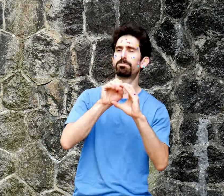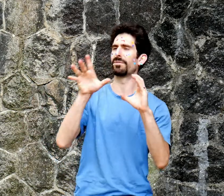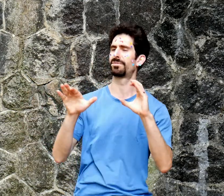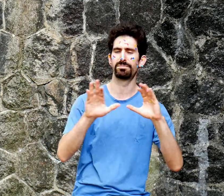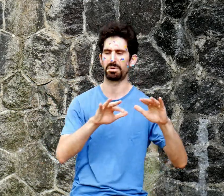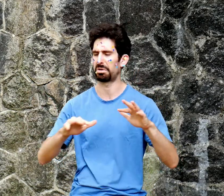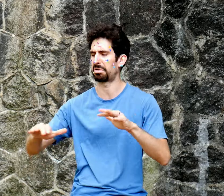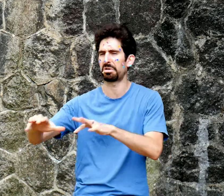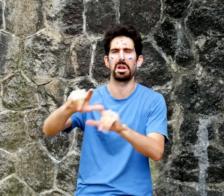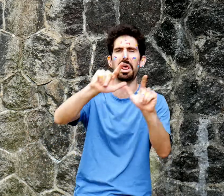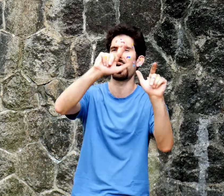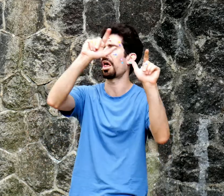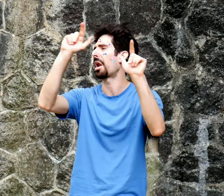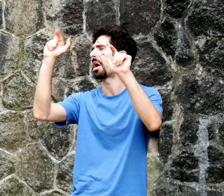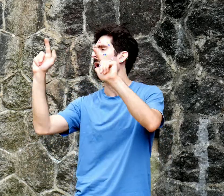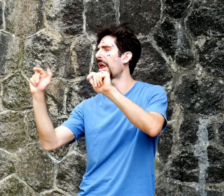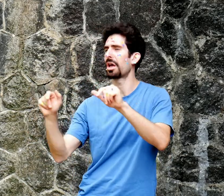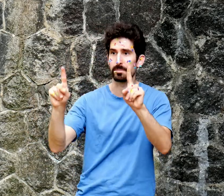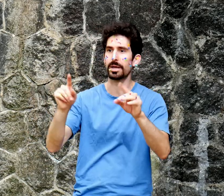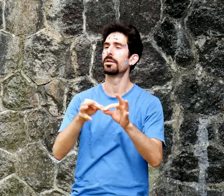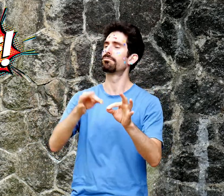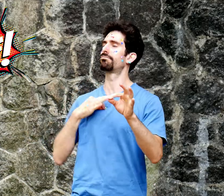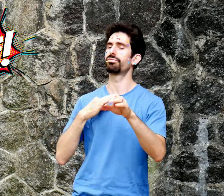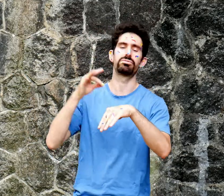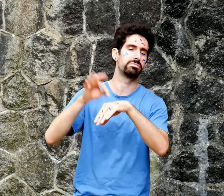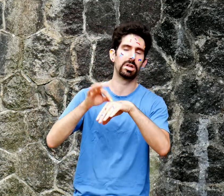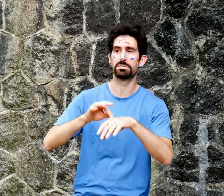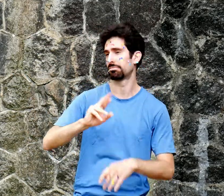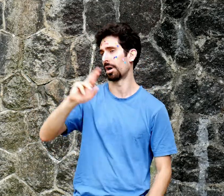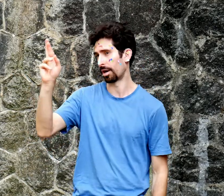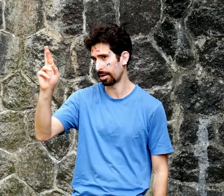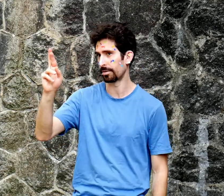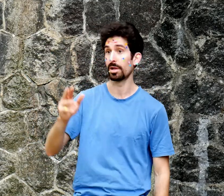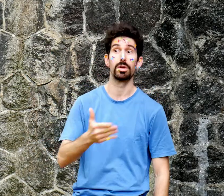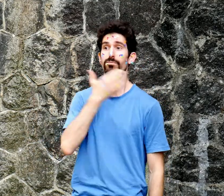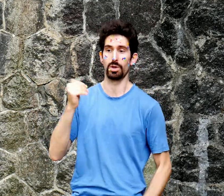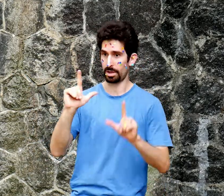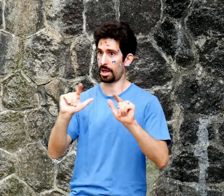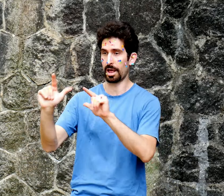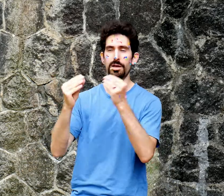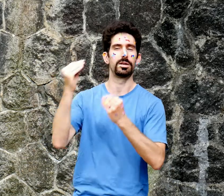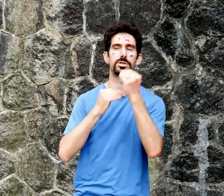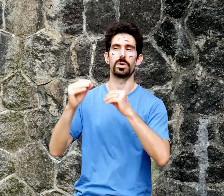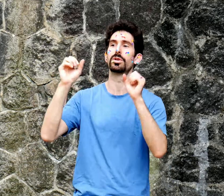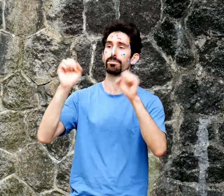les virus sont partout mais nous infectent rarement. Mieux, certains peuvent nous soigner.